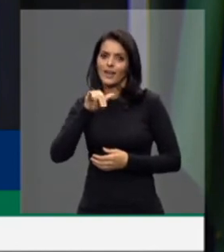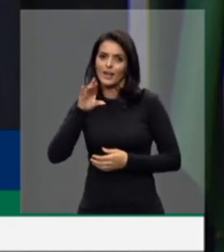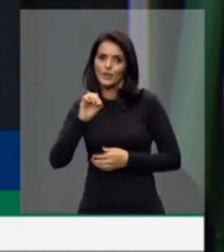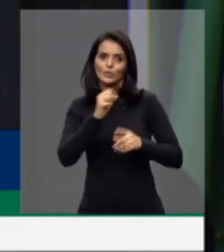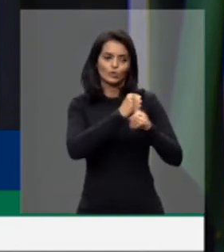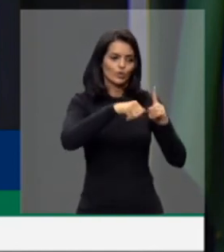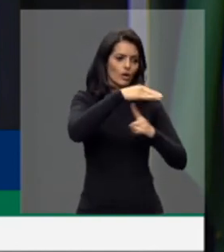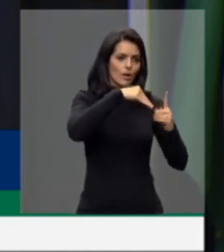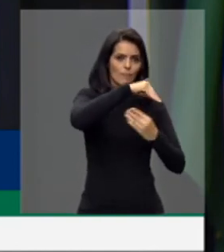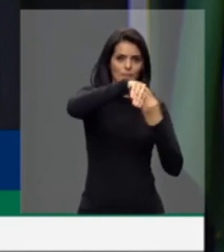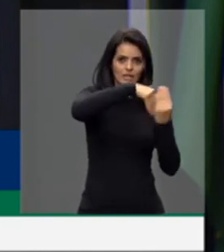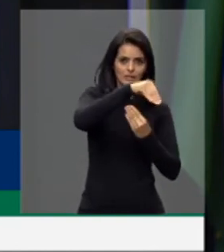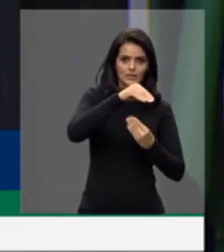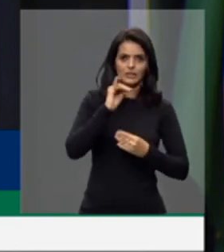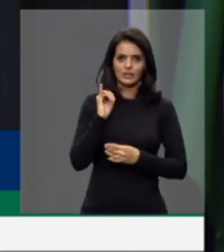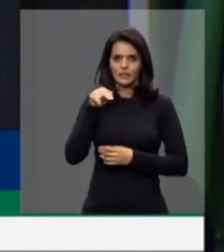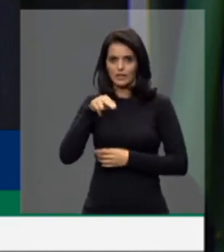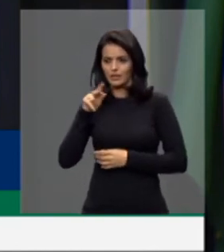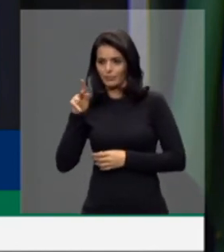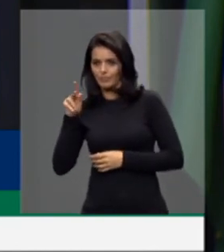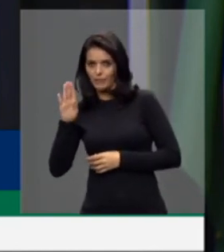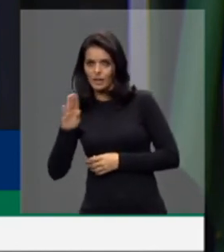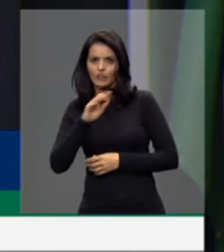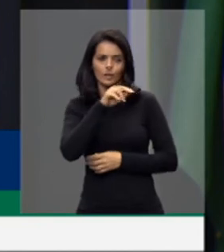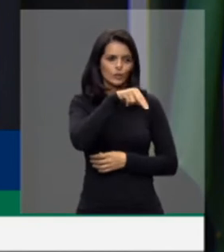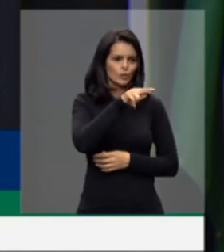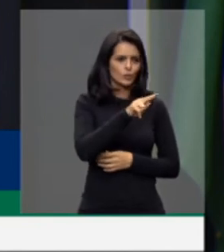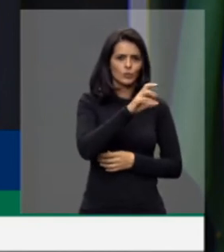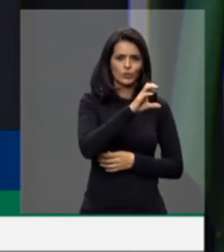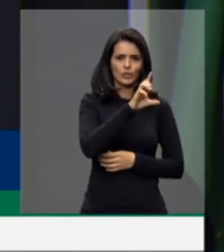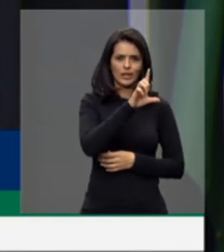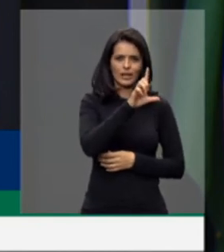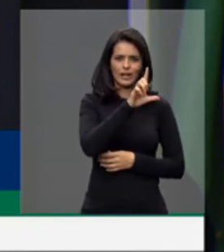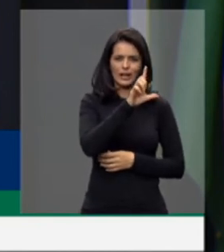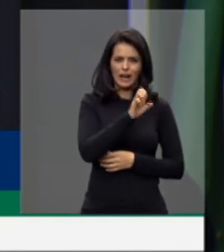E FISCALIZAÇÃO E TRANSMITA A OUTRO ENTE O CONTROLE, TRADICIONALMENTE, QUANTO AO